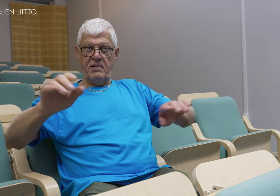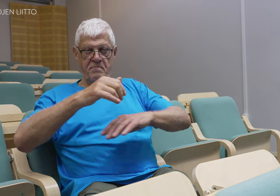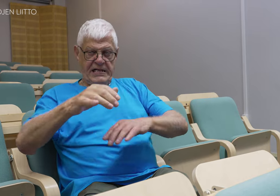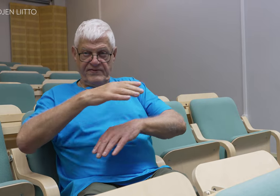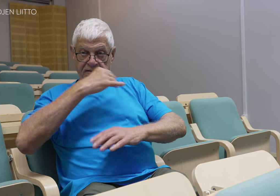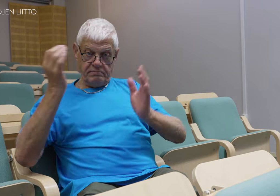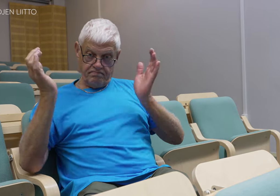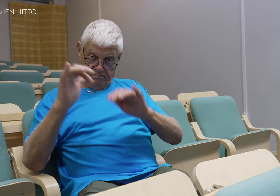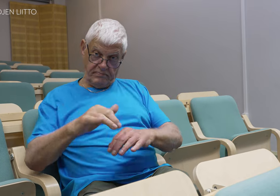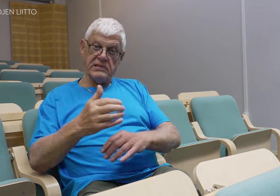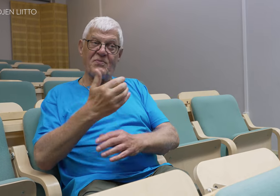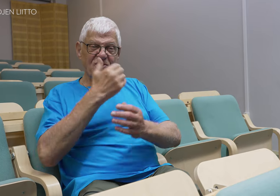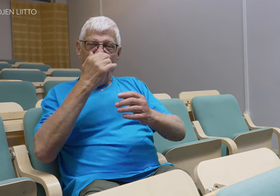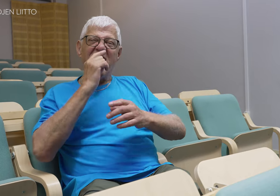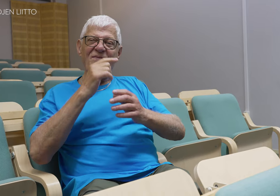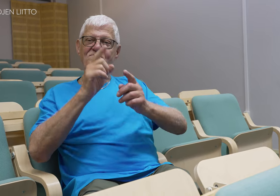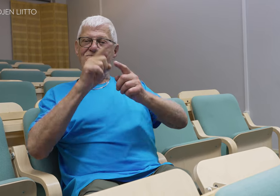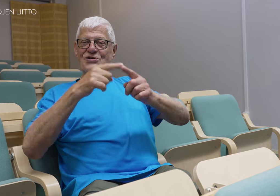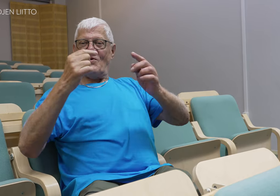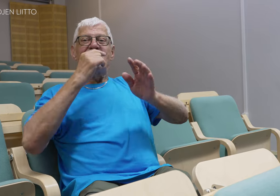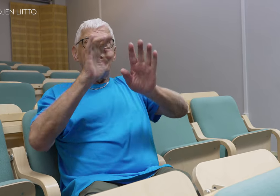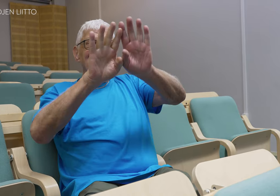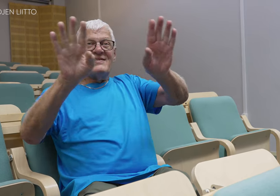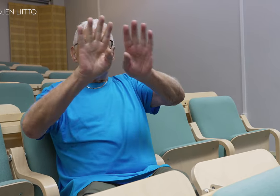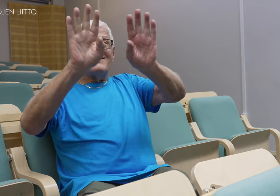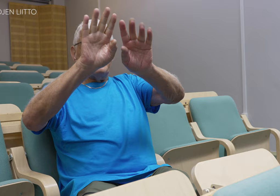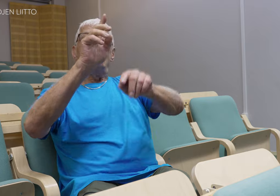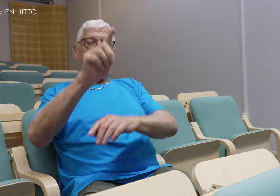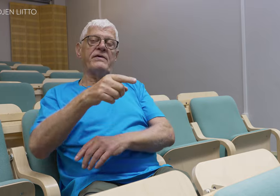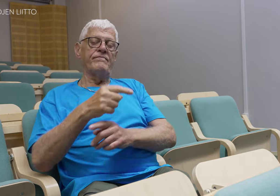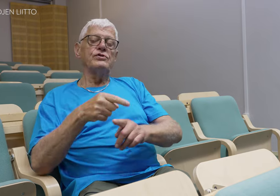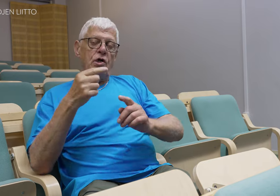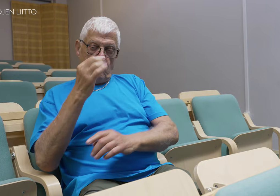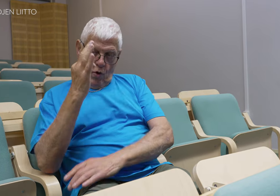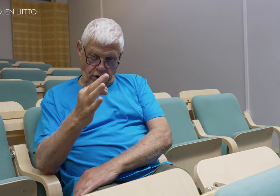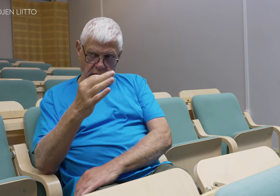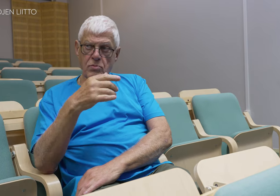Siitä on olemassa valokuva, josta pystyy näkemään osallistujat.